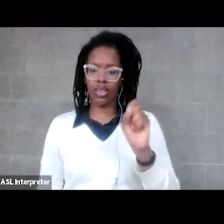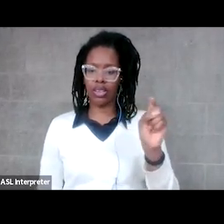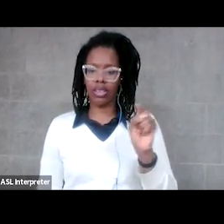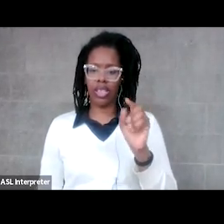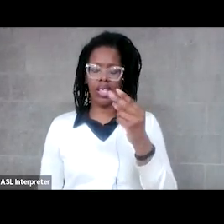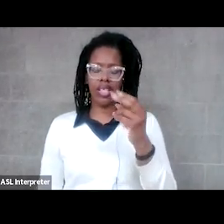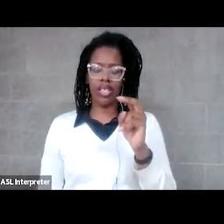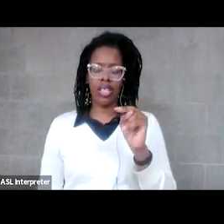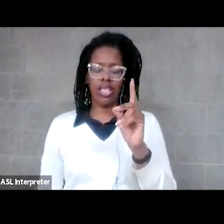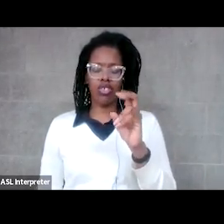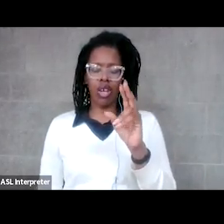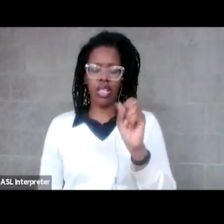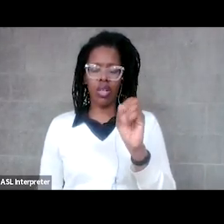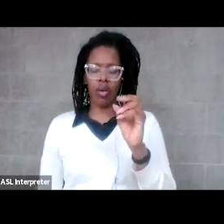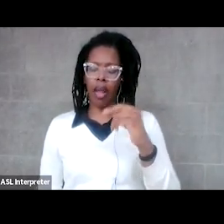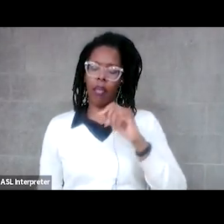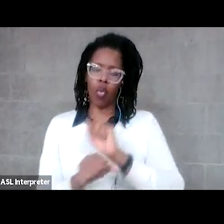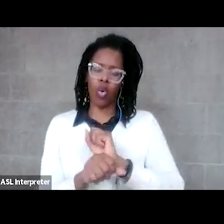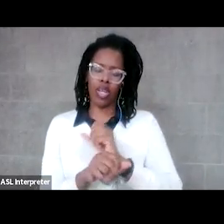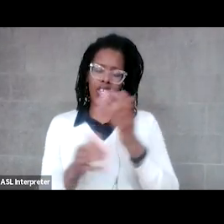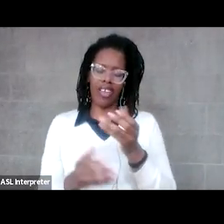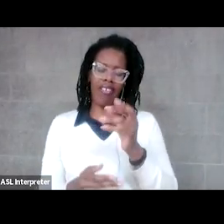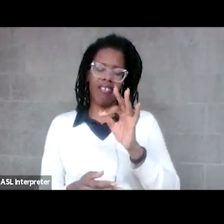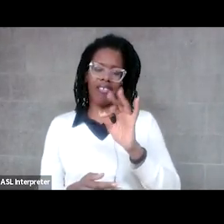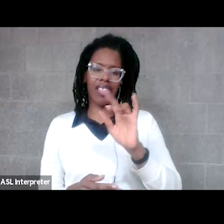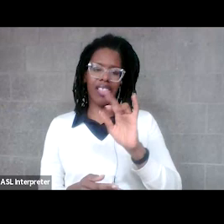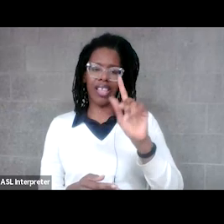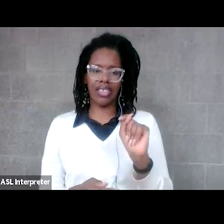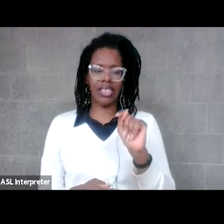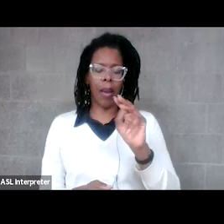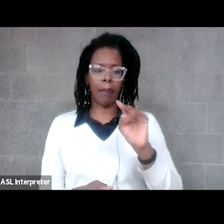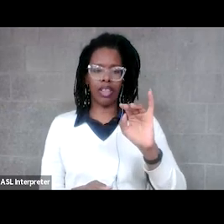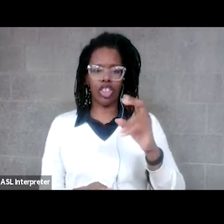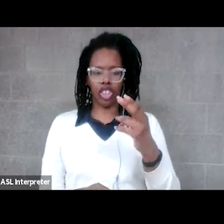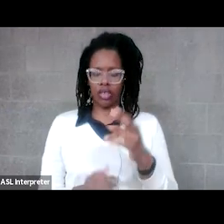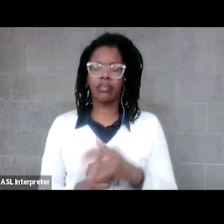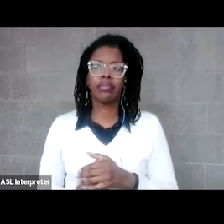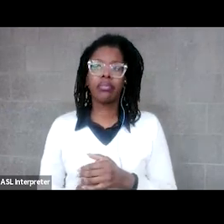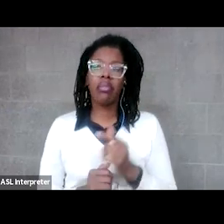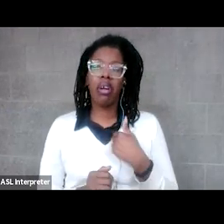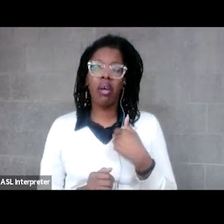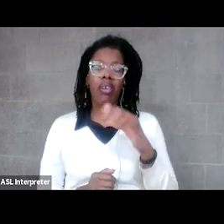de Shelter of Flint aquí en Flint, Michigan. He sido trabajadora social de SOAR